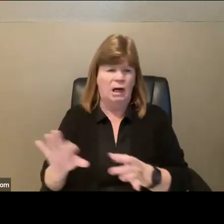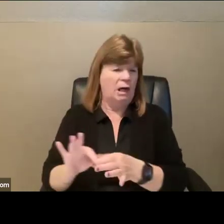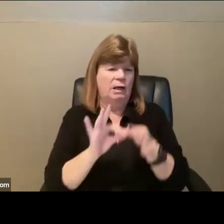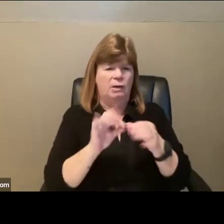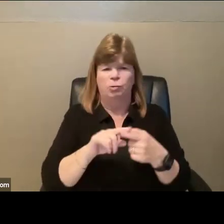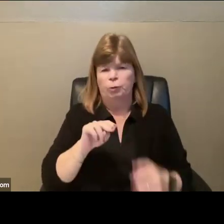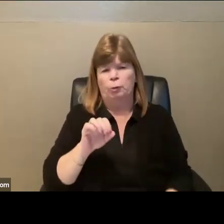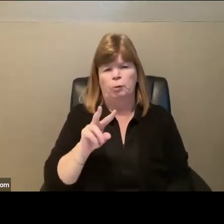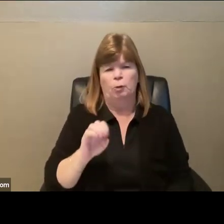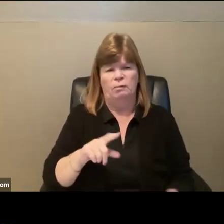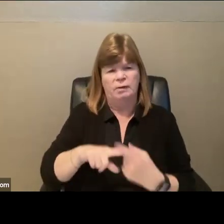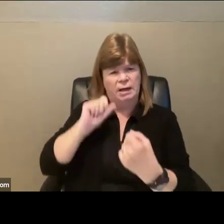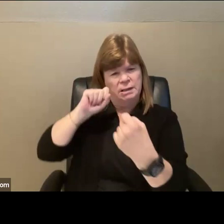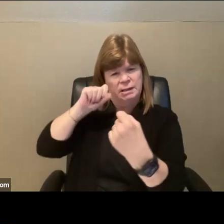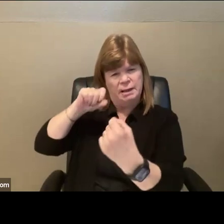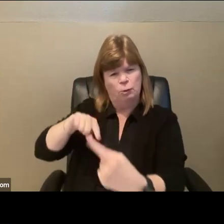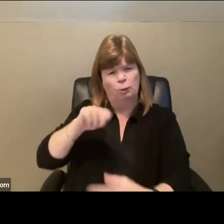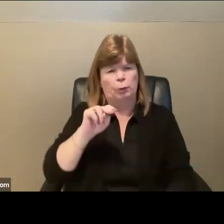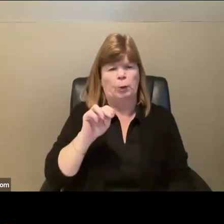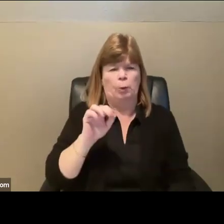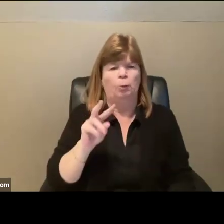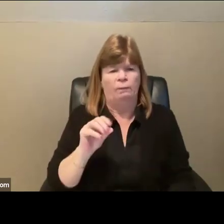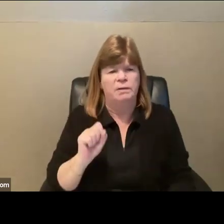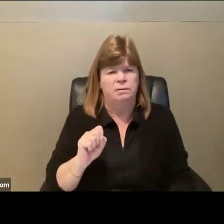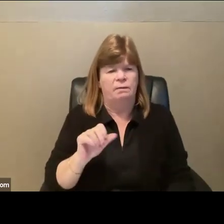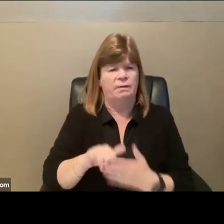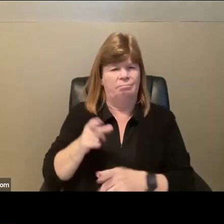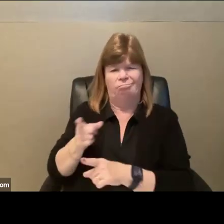señalan a los nervios que hay un invasor en el cuerpo.